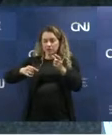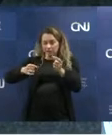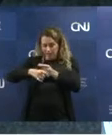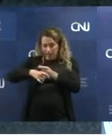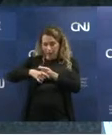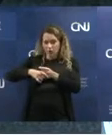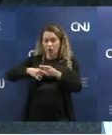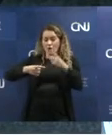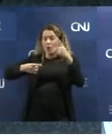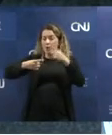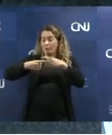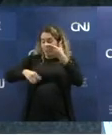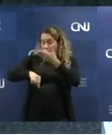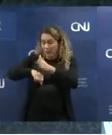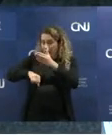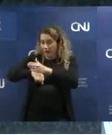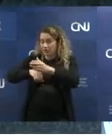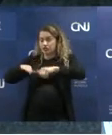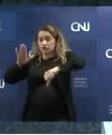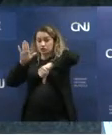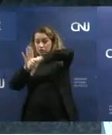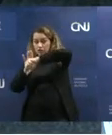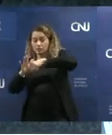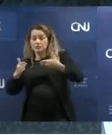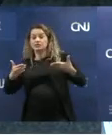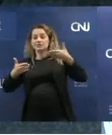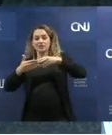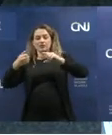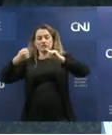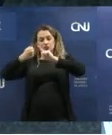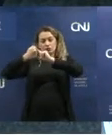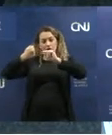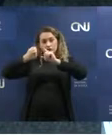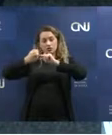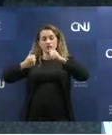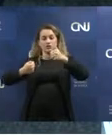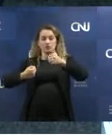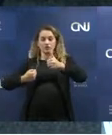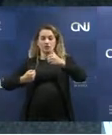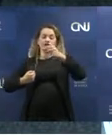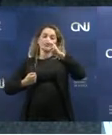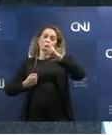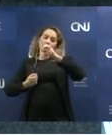no artigo nos artigos 157 para o segundo incisos primeiro,